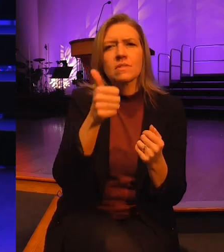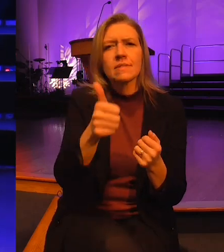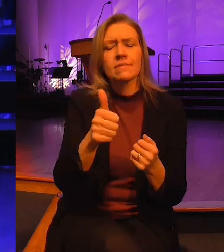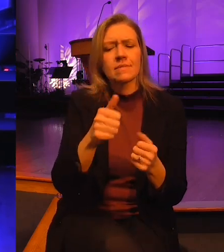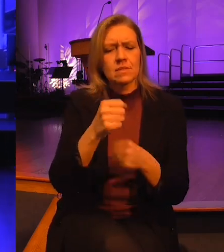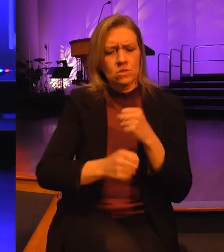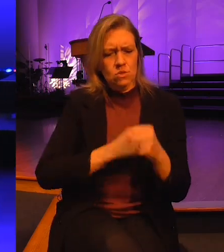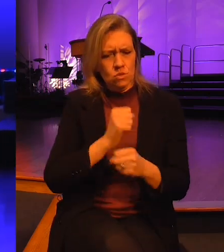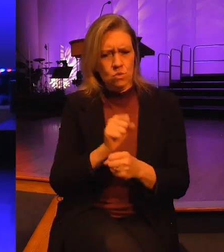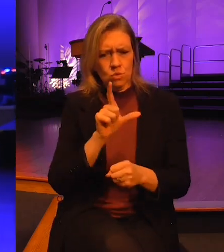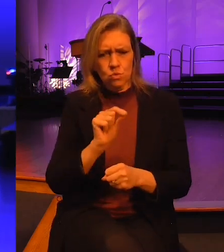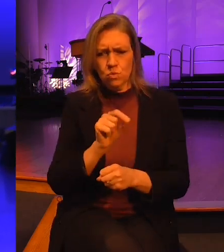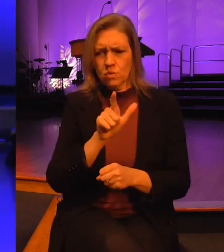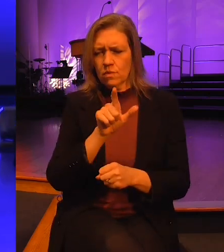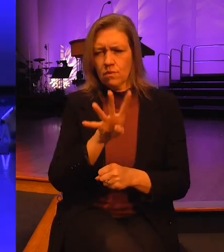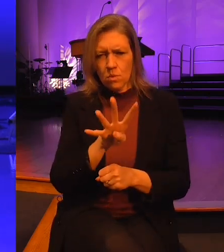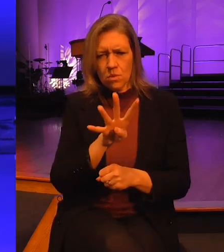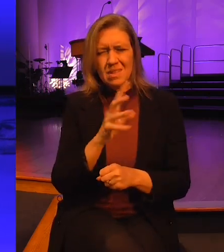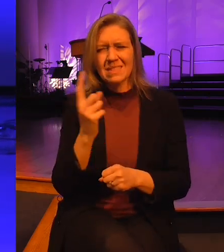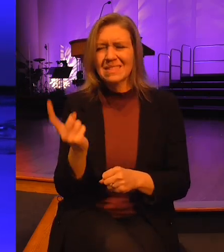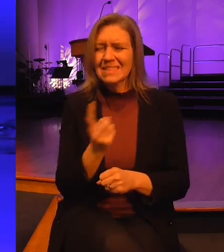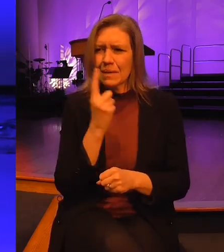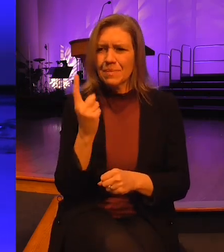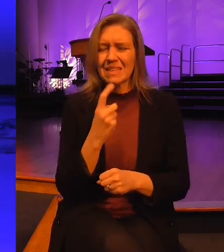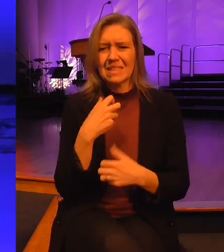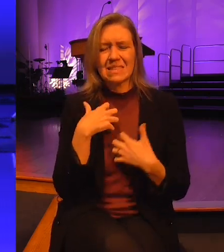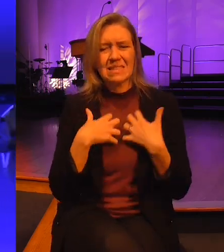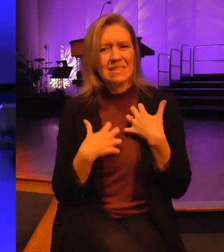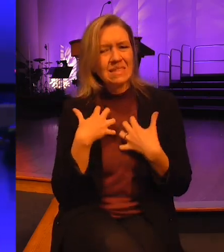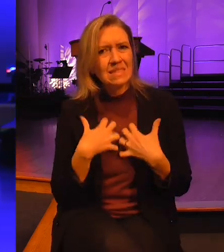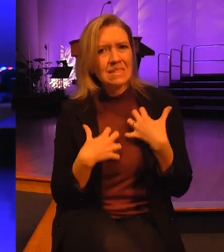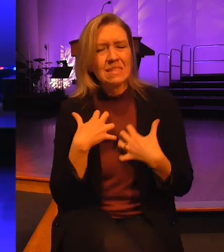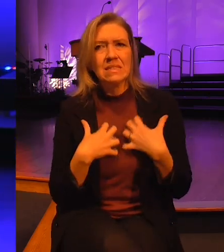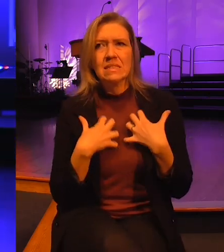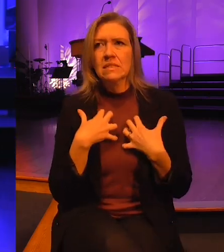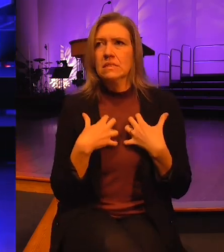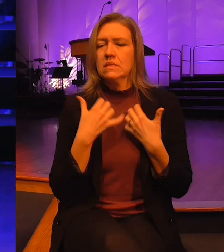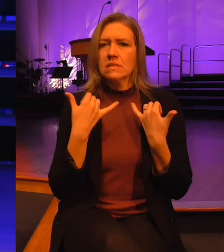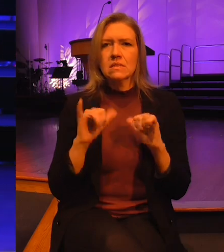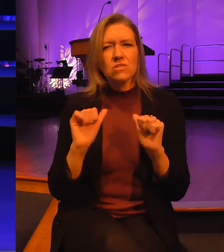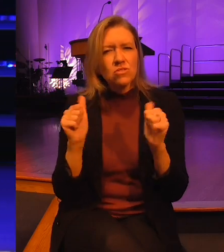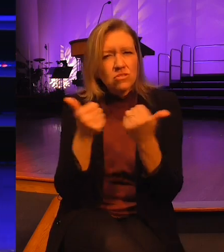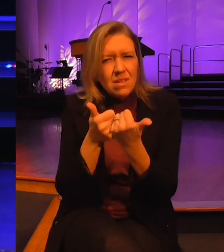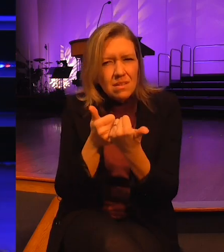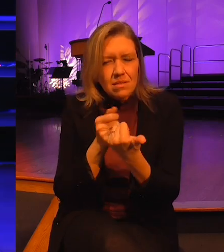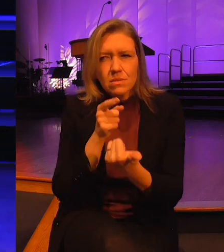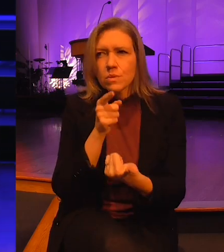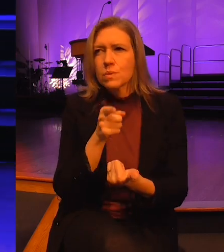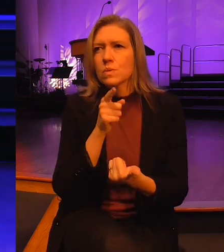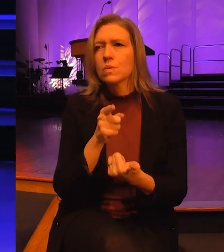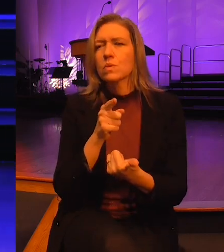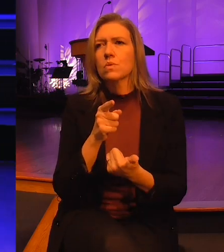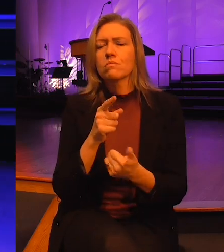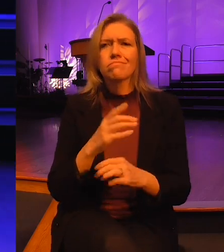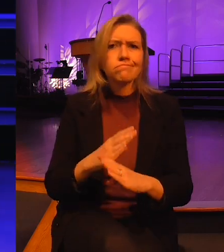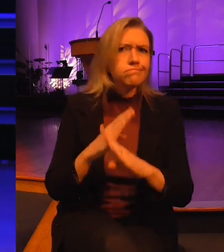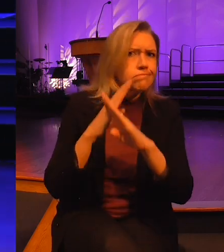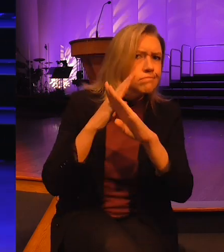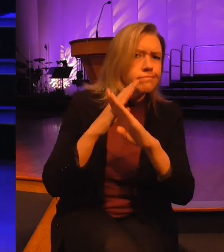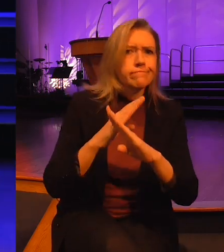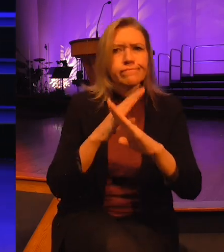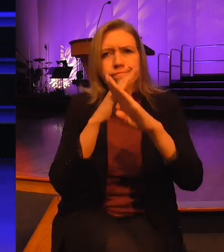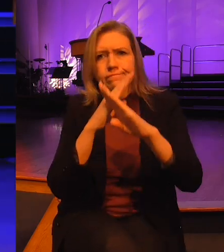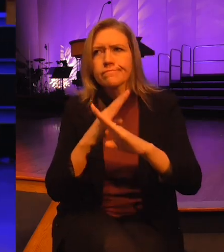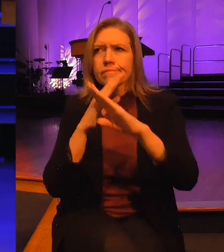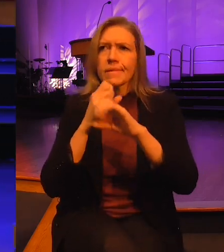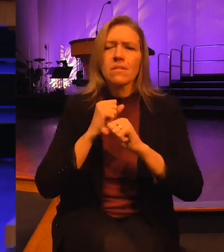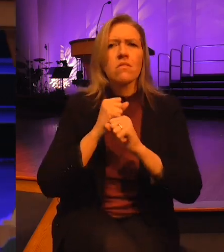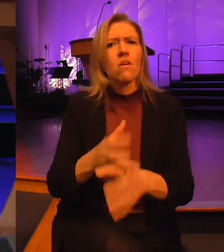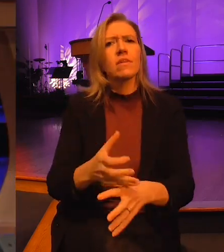algo? eso te está carcomiendo desafiándote inhibiéndote causando que quizás te comportes